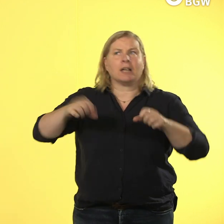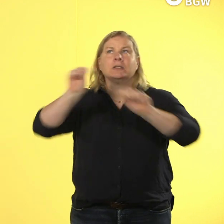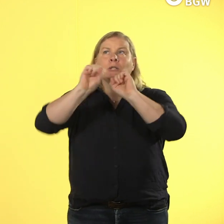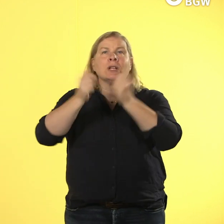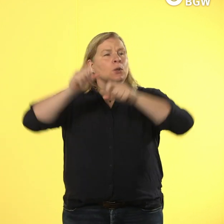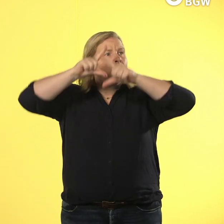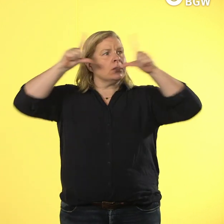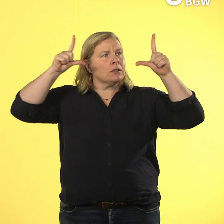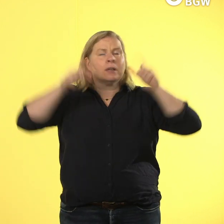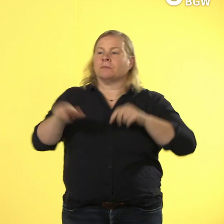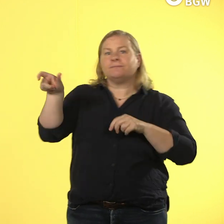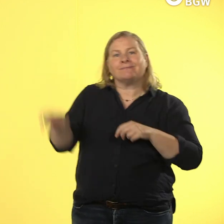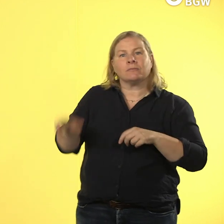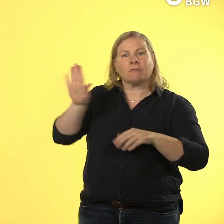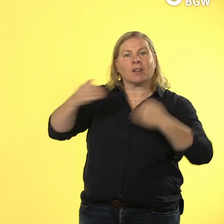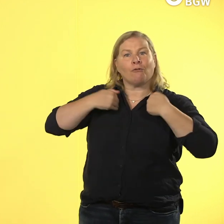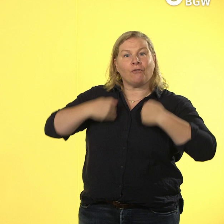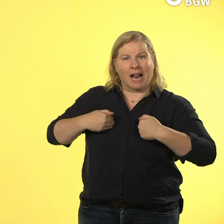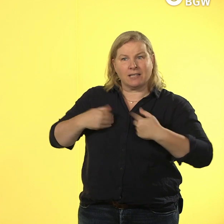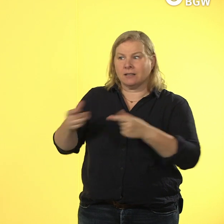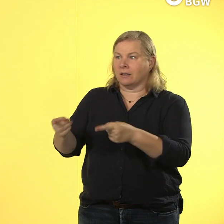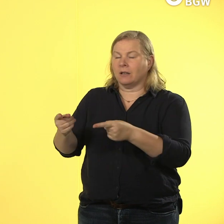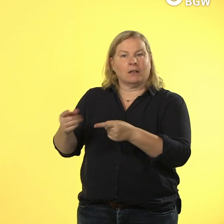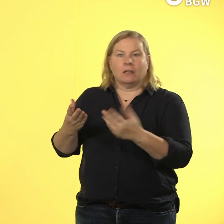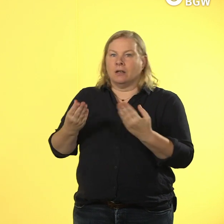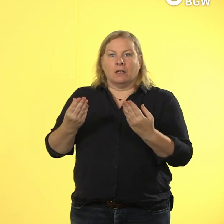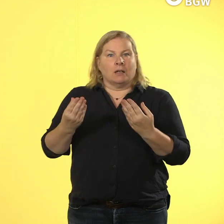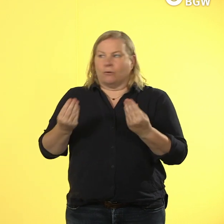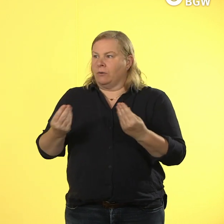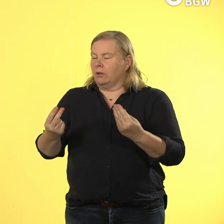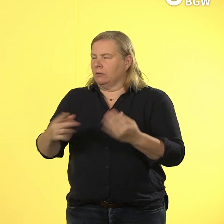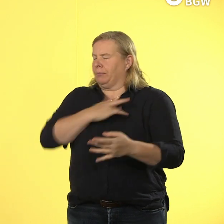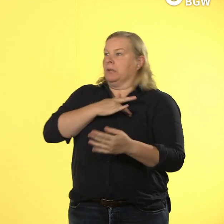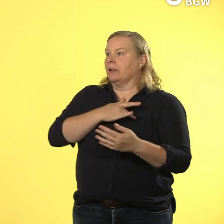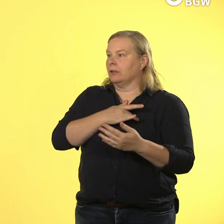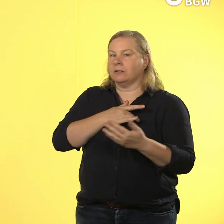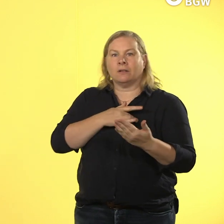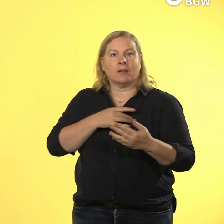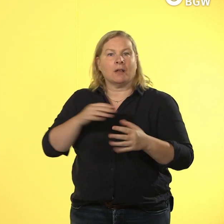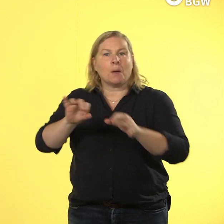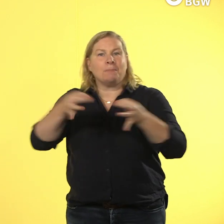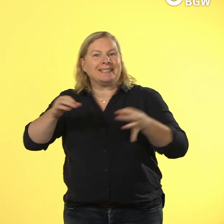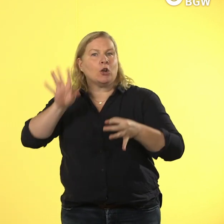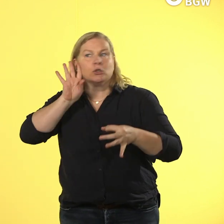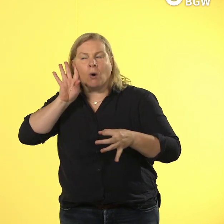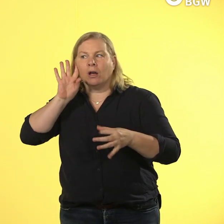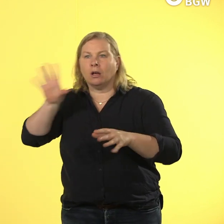wo Sie das persönlich genommen haben, wo Sie eine Beziehung so drauf hatten, wo Sie deswegen nicht so reagiert haben, wie Sie vielleicht reagieren, wenn Sie sehr gelassen sind,